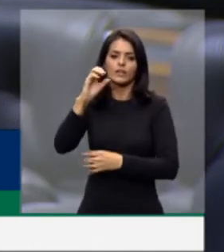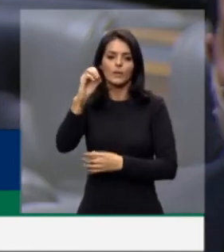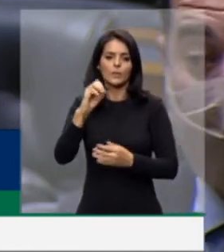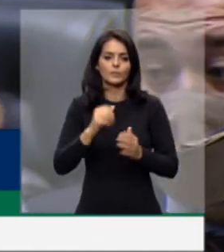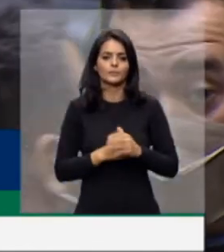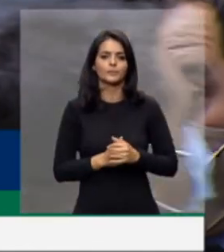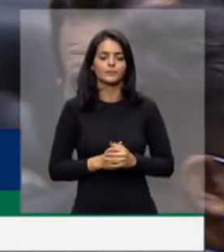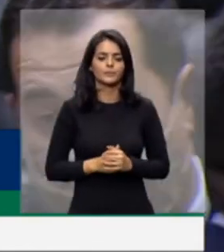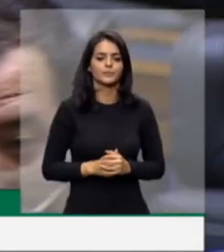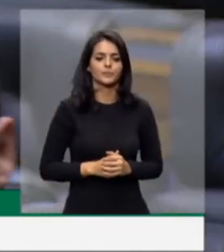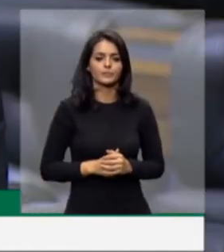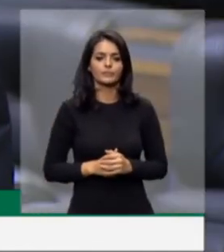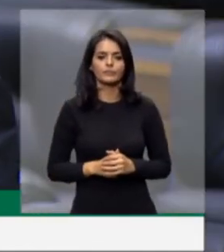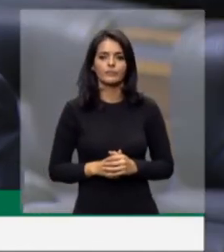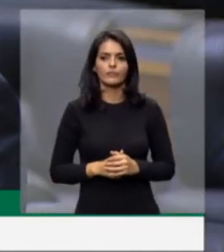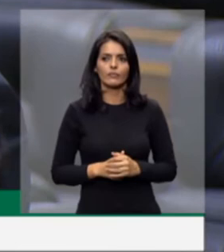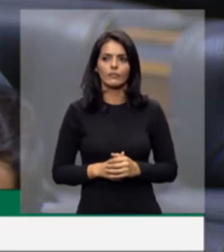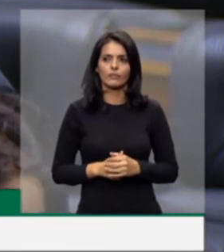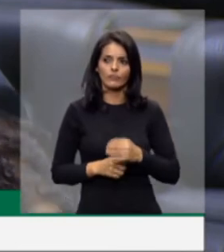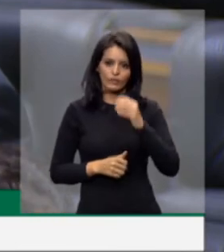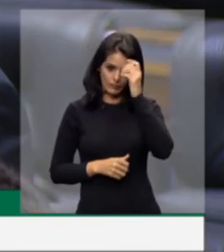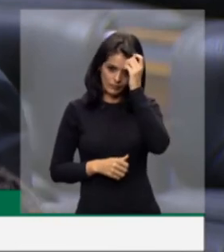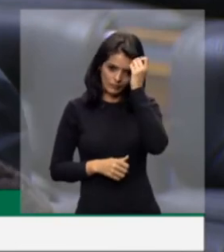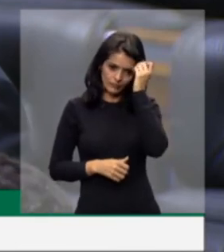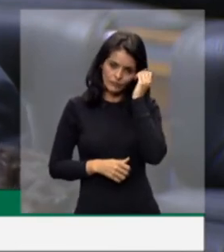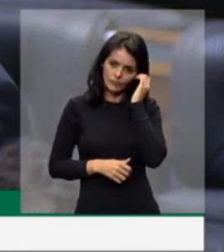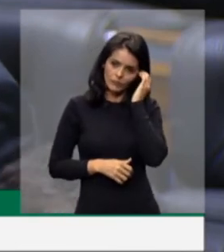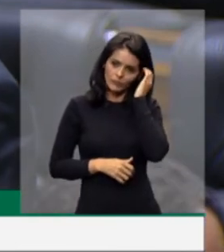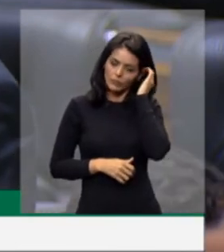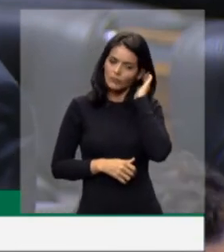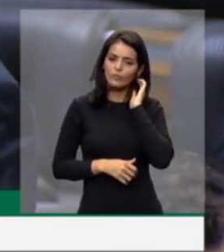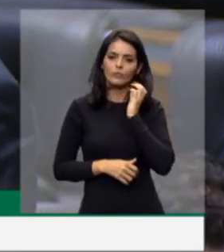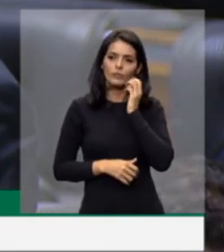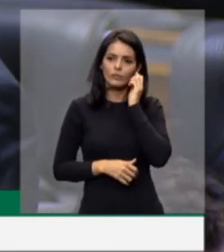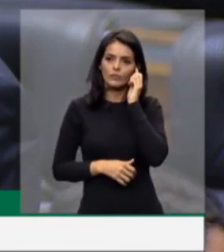QUE POSSAM AINDA SE ABRIGAR NA POLÍTICA ATUAL NÓS VAMOS